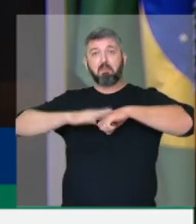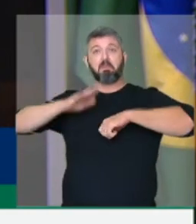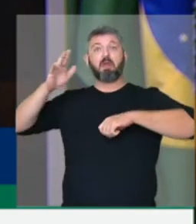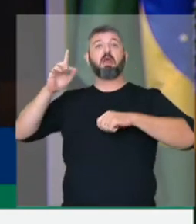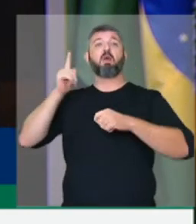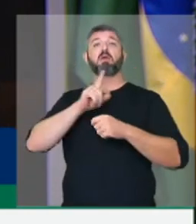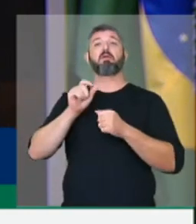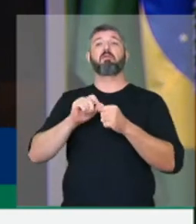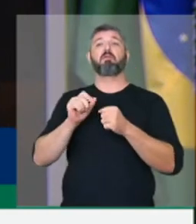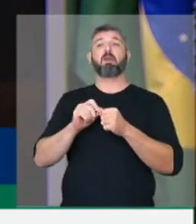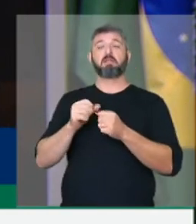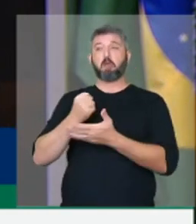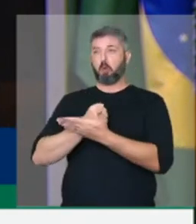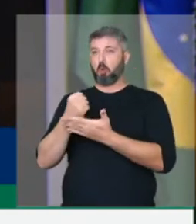TEM SE PREOCUPADO MAIS EM FAZER CONTRATOS MILIONÁRIOS